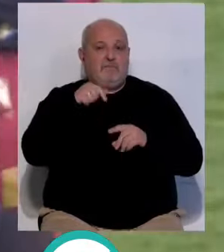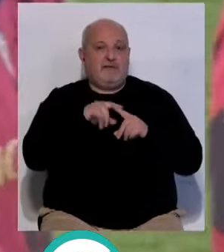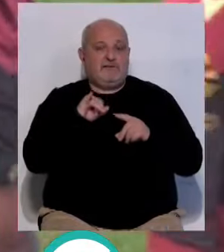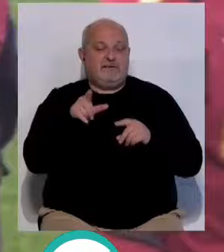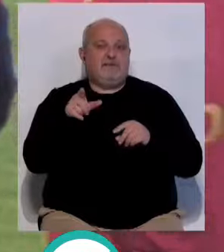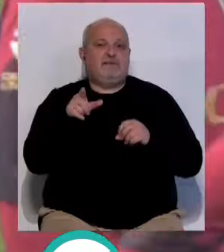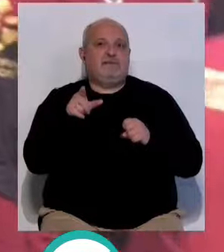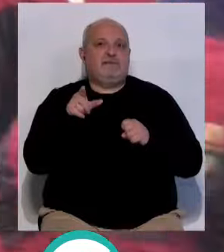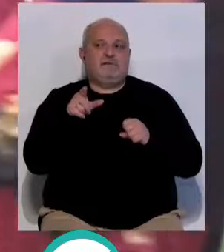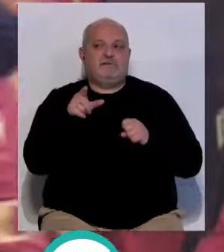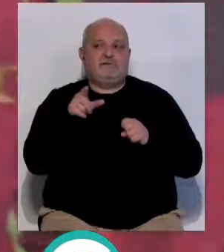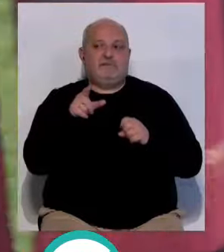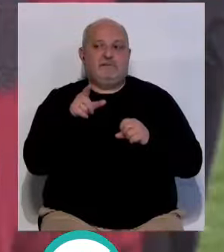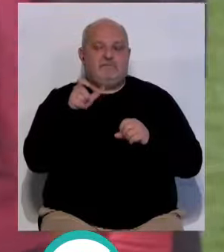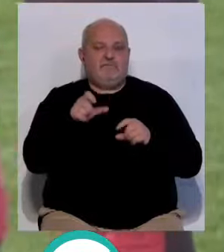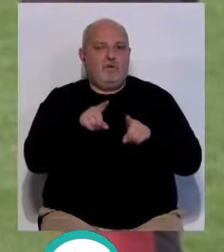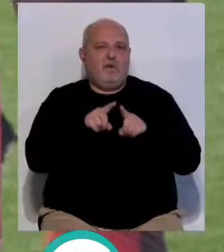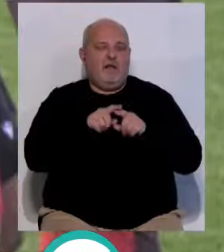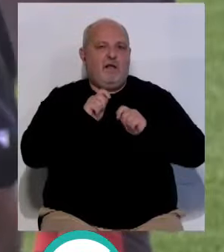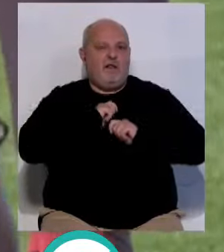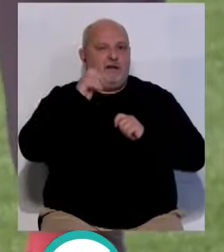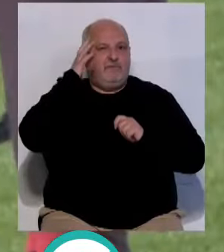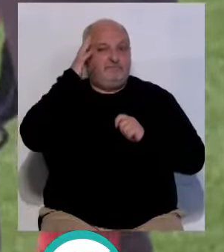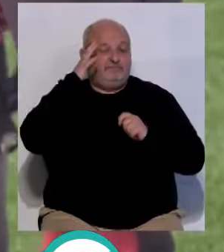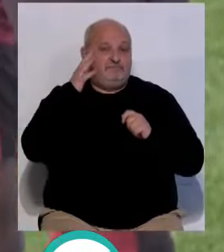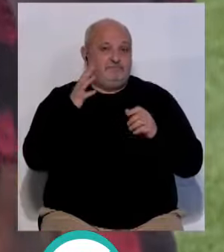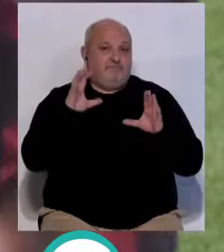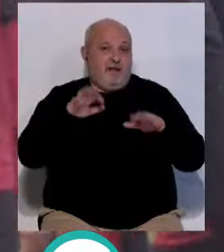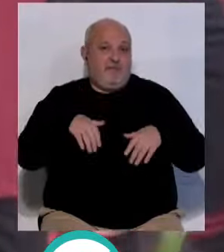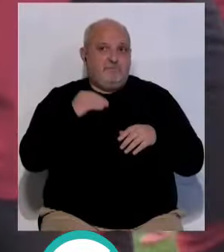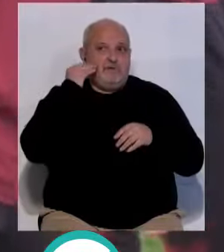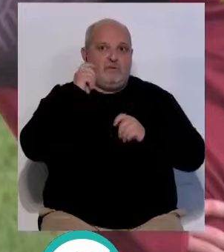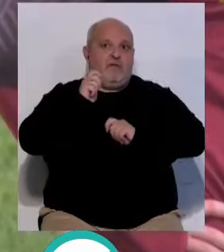evidentemente creo que es el futbolista que más ha ilusionado al al cismo en esa confesión de la